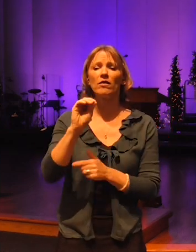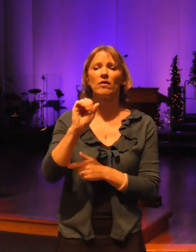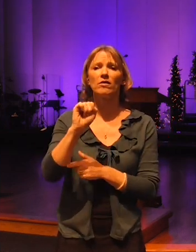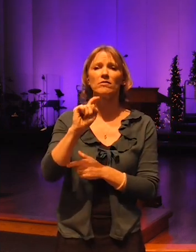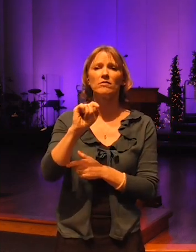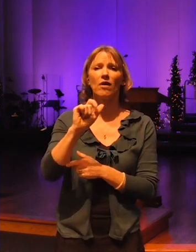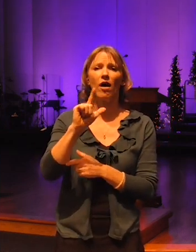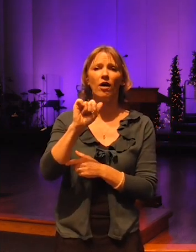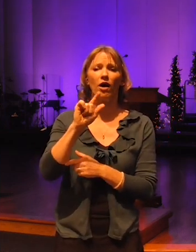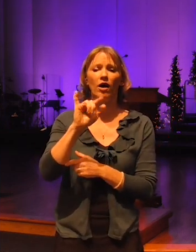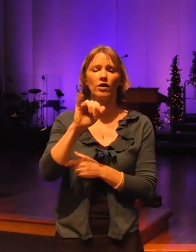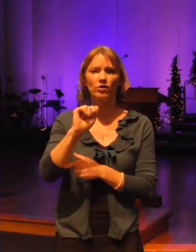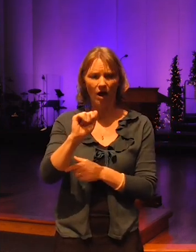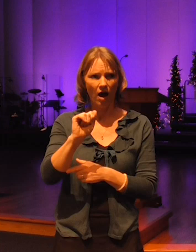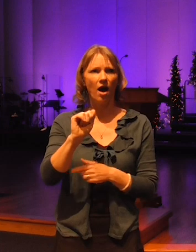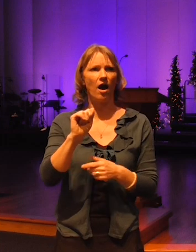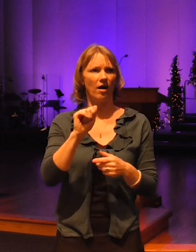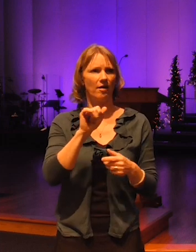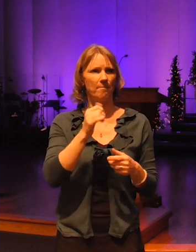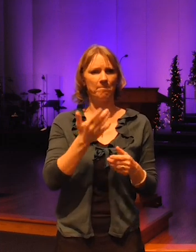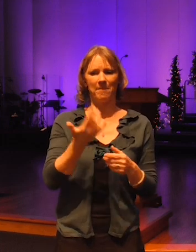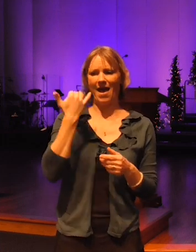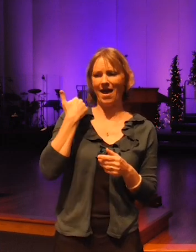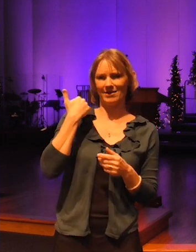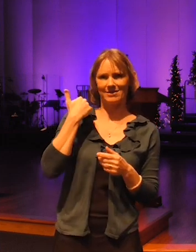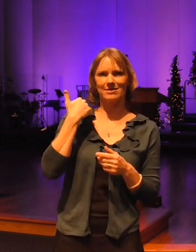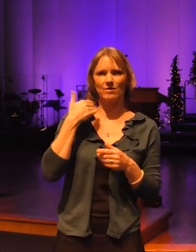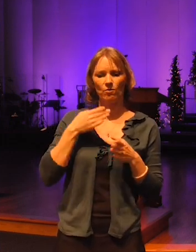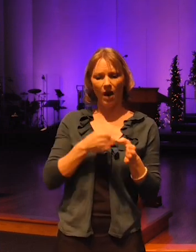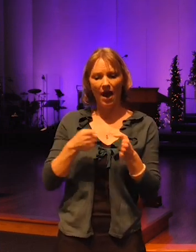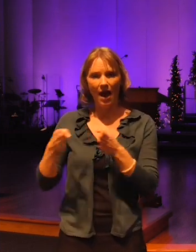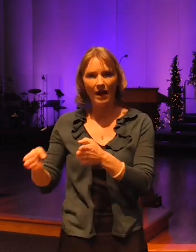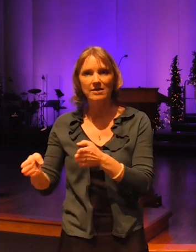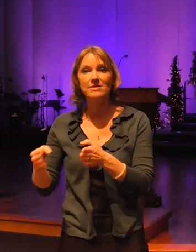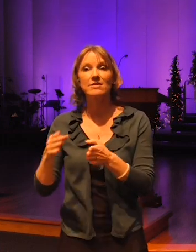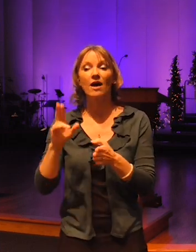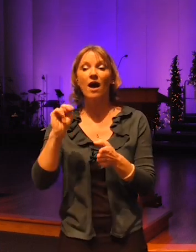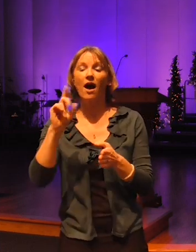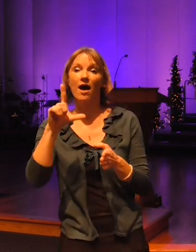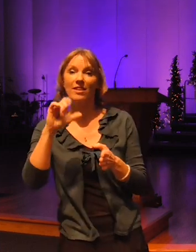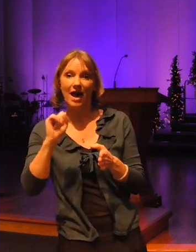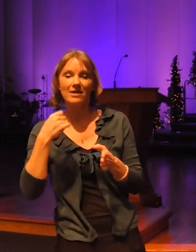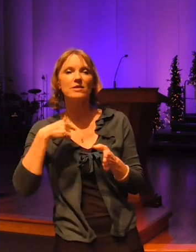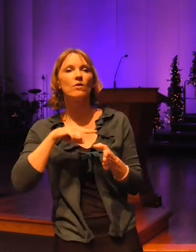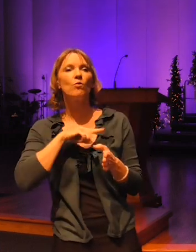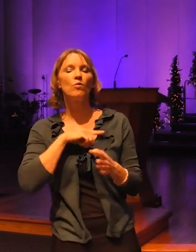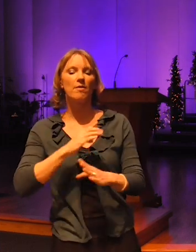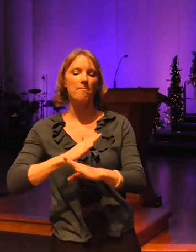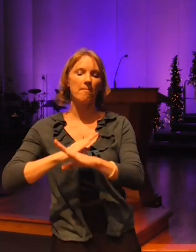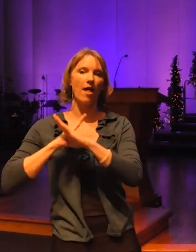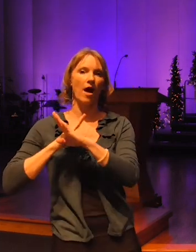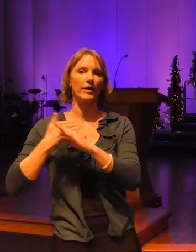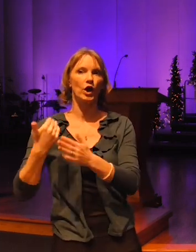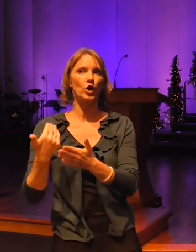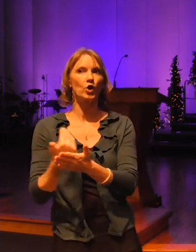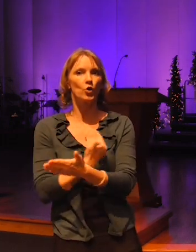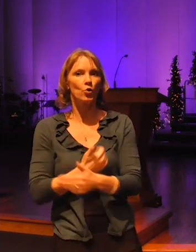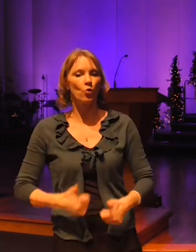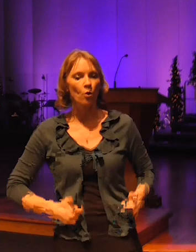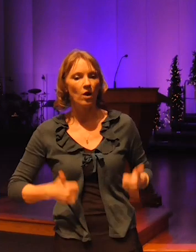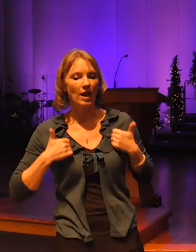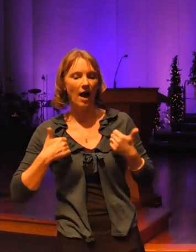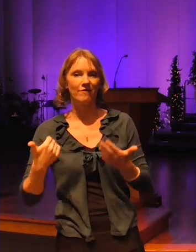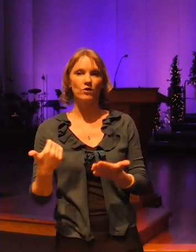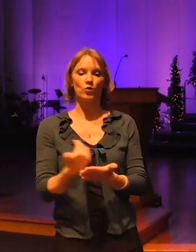momentáneamente, a menos que estemos bloqueando esa nueva vida, esa nueva canción, esa nueva idea, esa